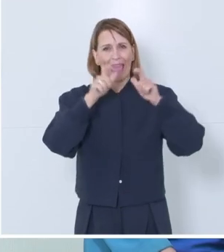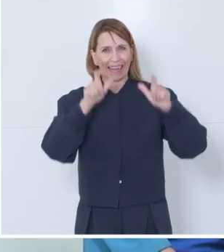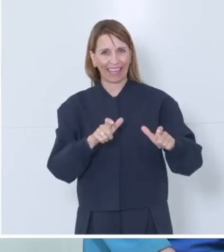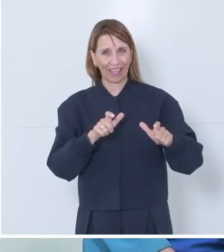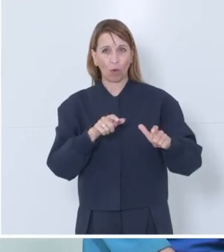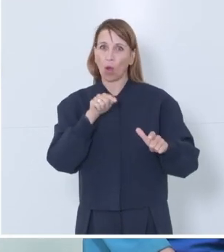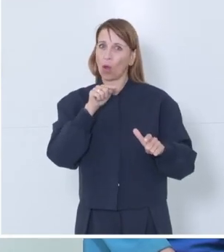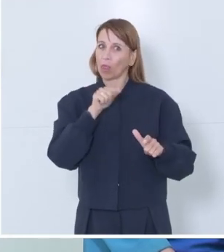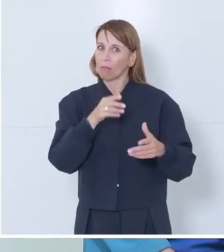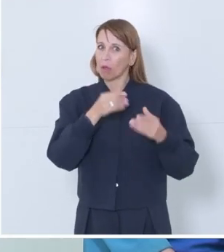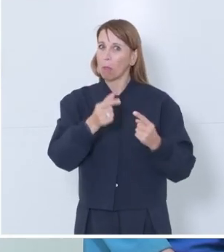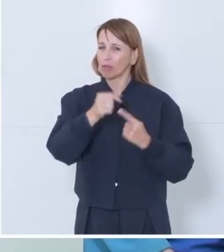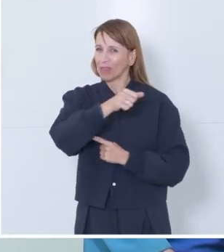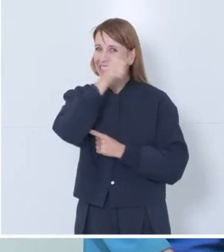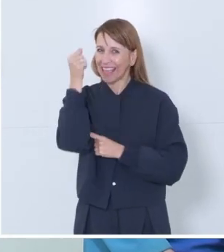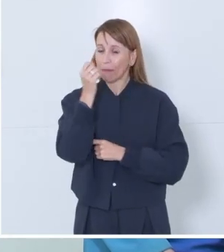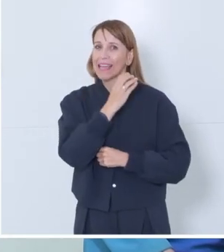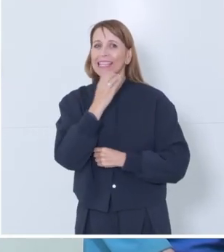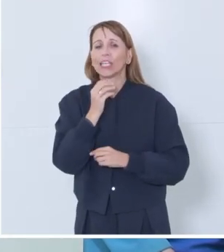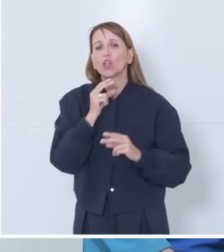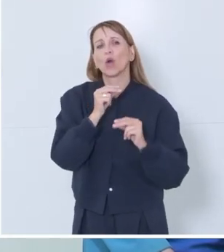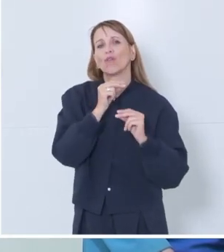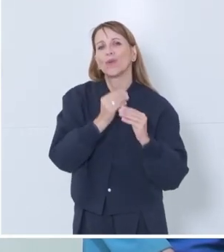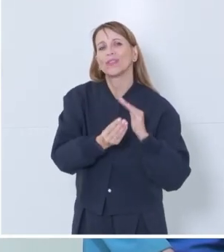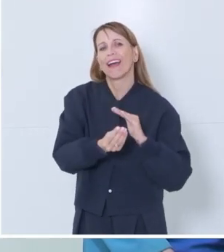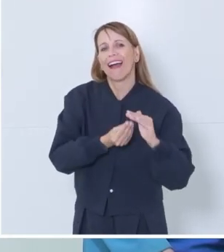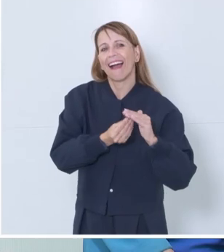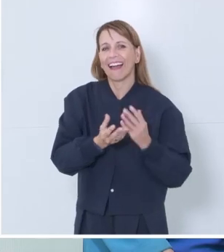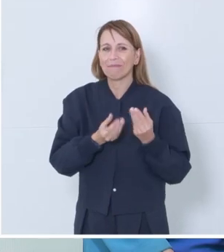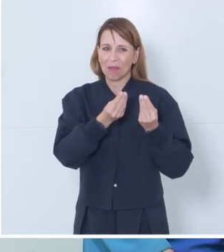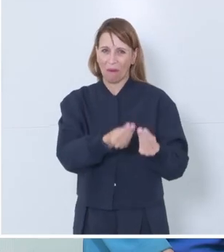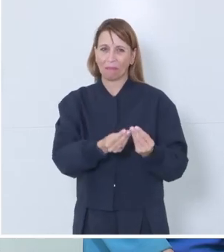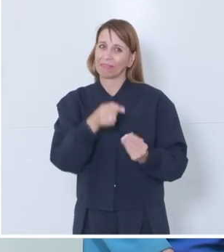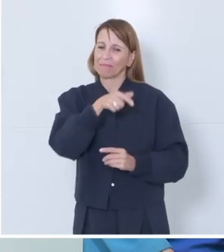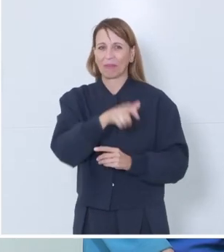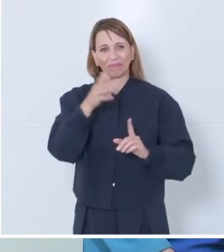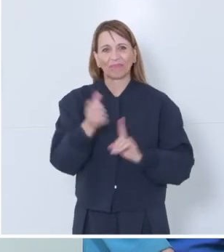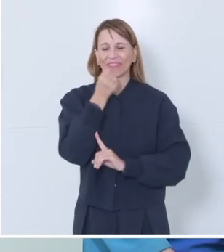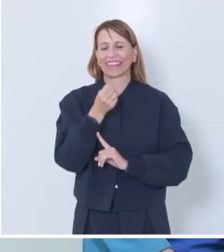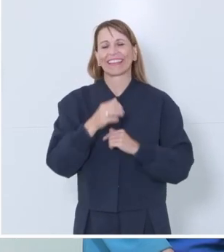Spitznamen Seniorenflüsterer verdient gemacht. Es waren bei dieser Verleihung, und manche von